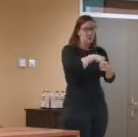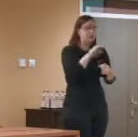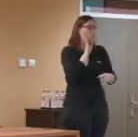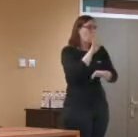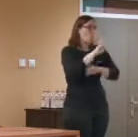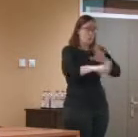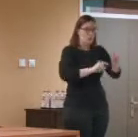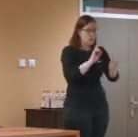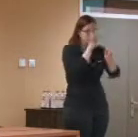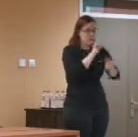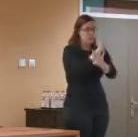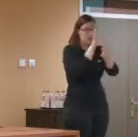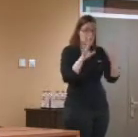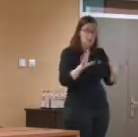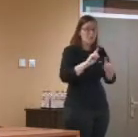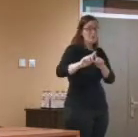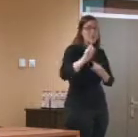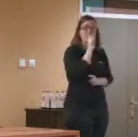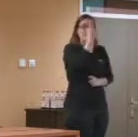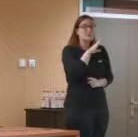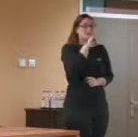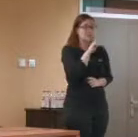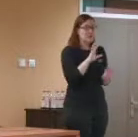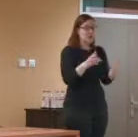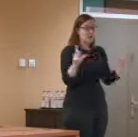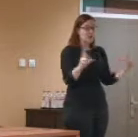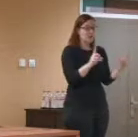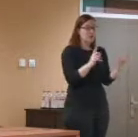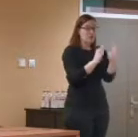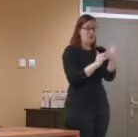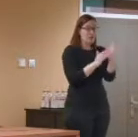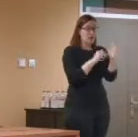que ha sido el principal medio de comunicación que hemos tenido los valencianos y que ha estado dirigido por